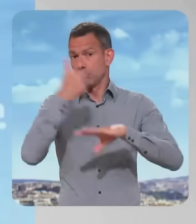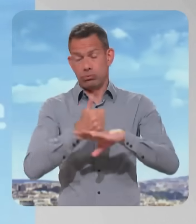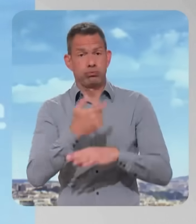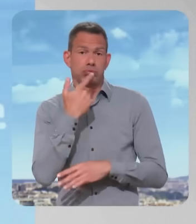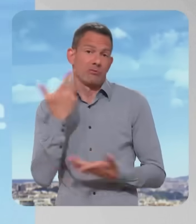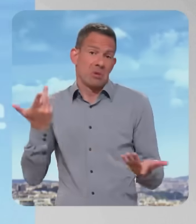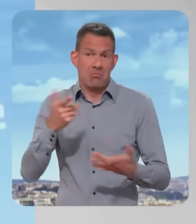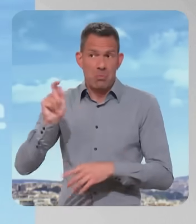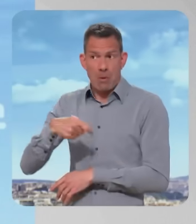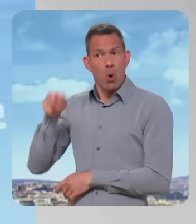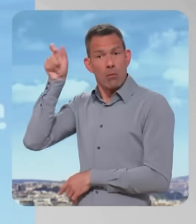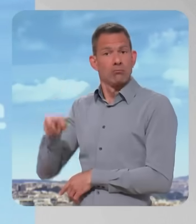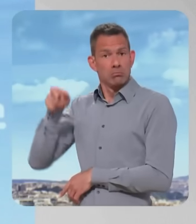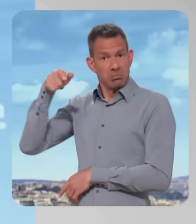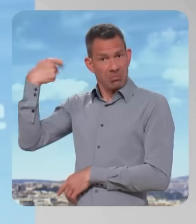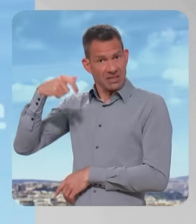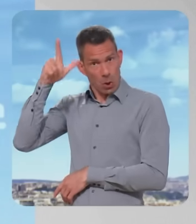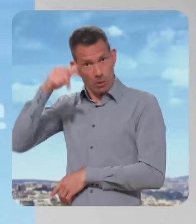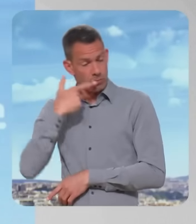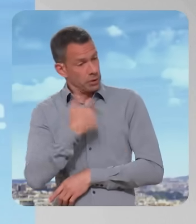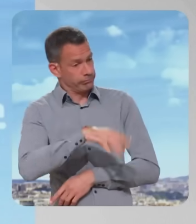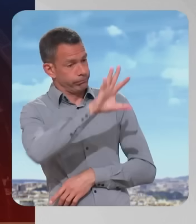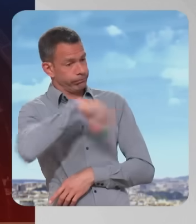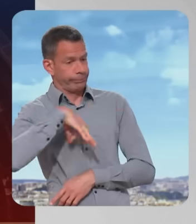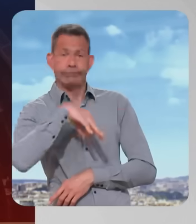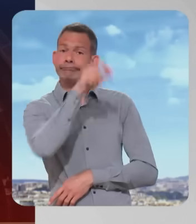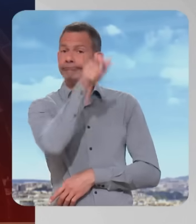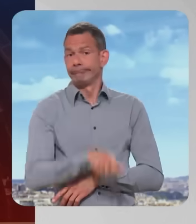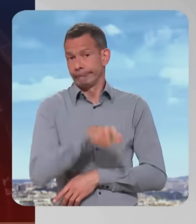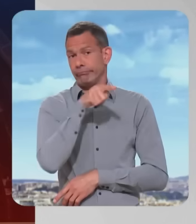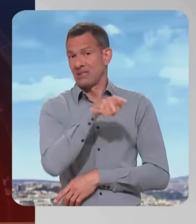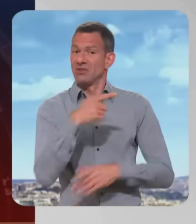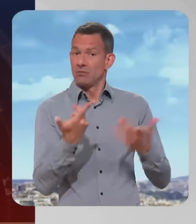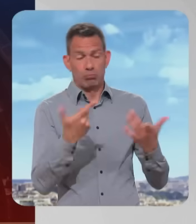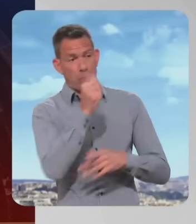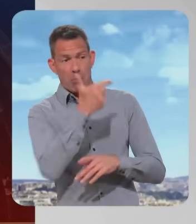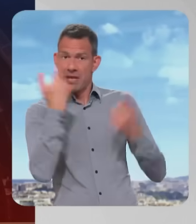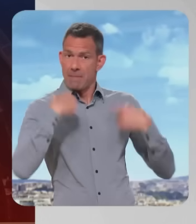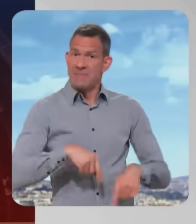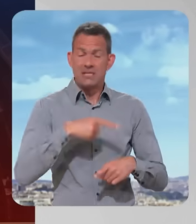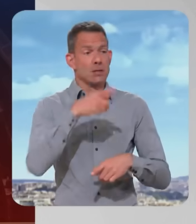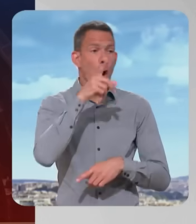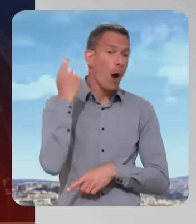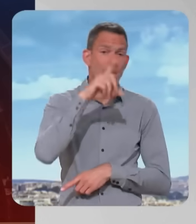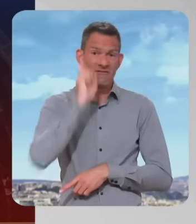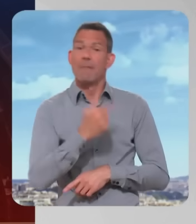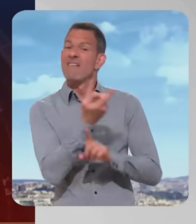et des semaines qu'ils allaient peut-être même avoir la majorité absolue à l'Assemblée nationale... T.Sotto: Qui n'a jamais eu autant de députés...